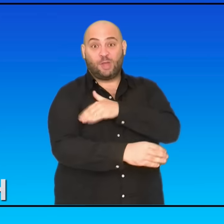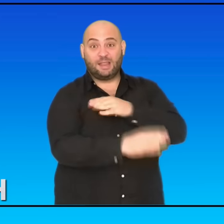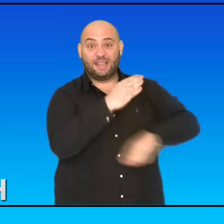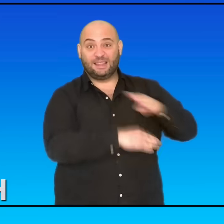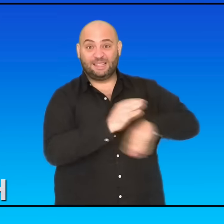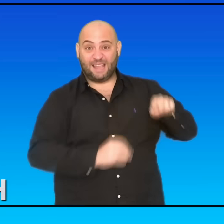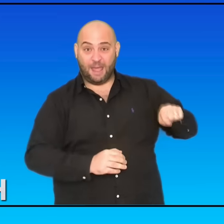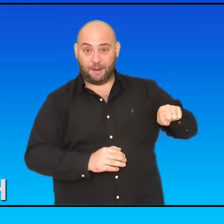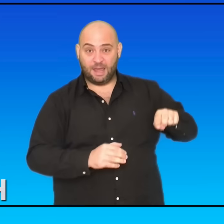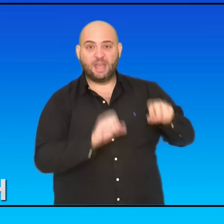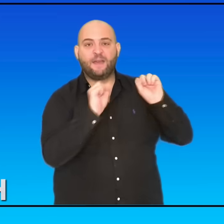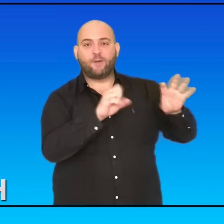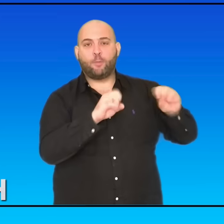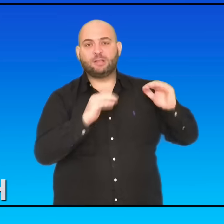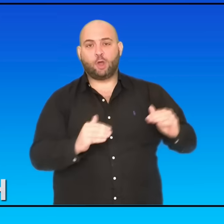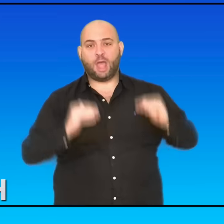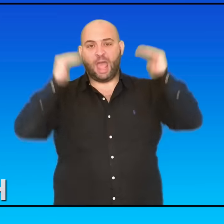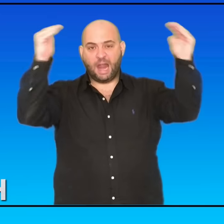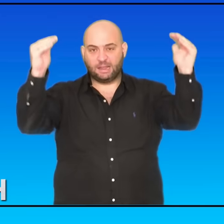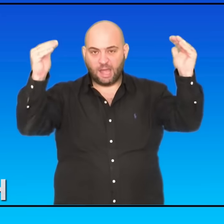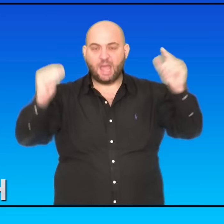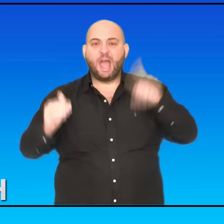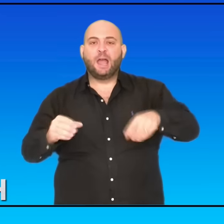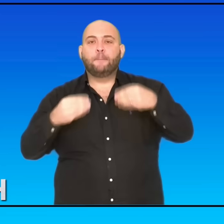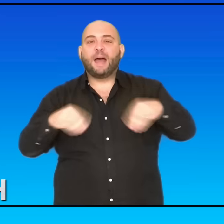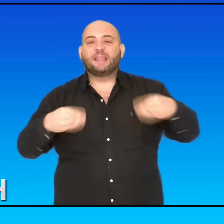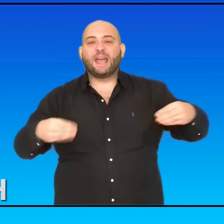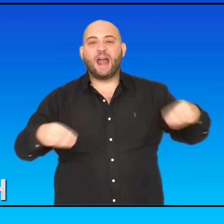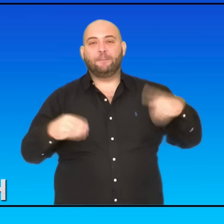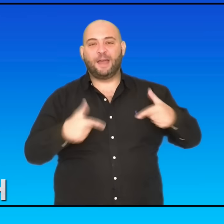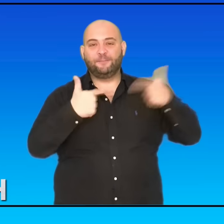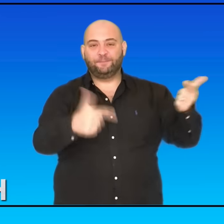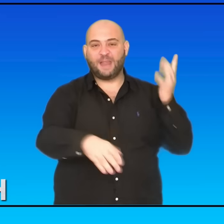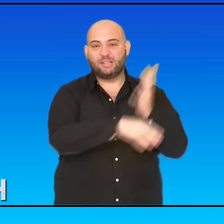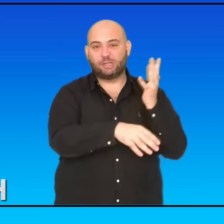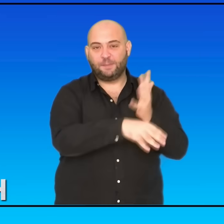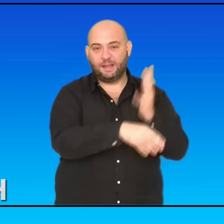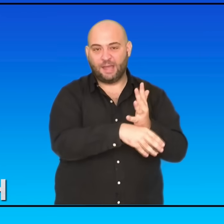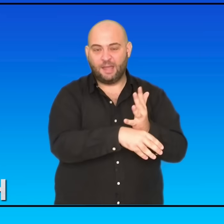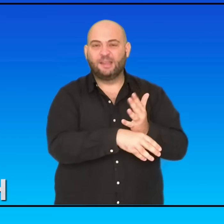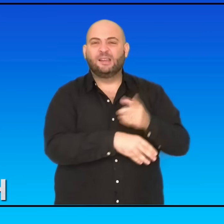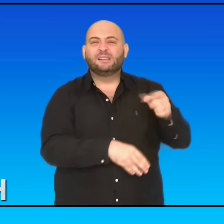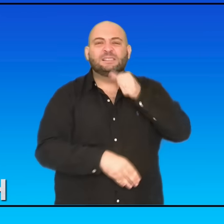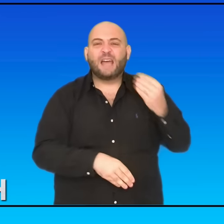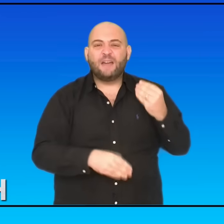formazione qualificata per gli studenti disabili, materiale più accessibile